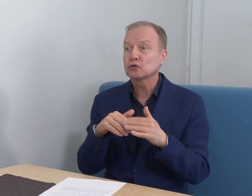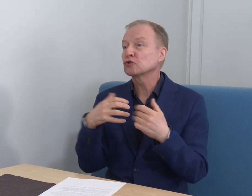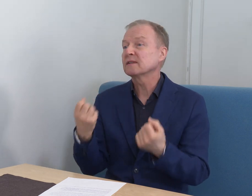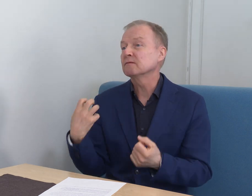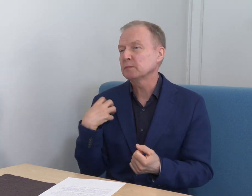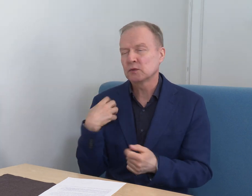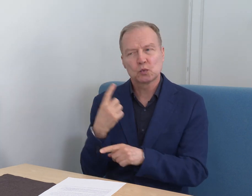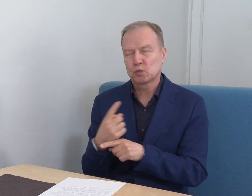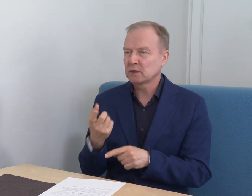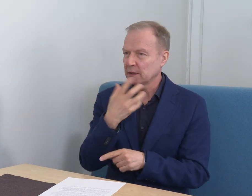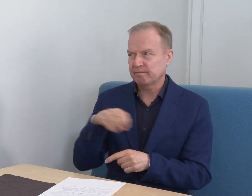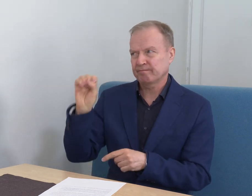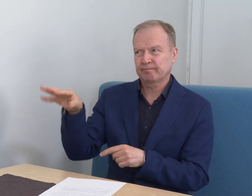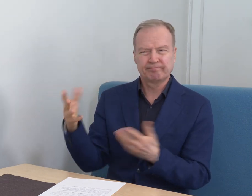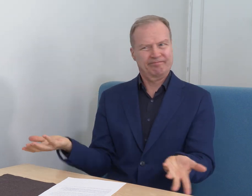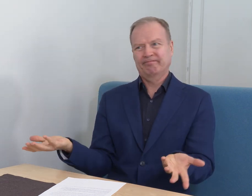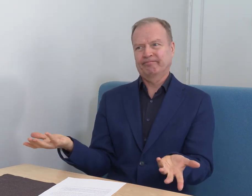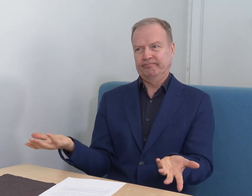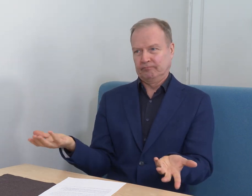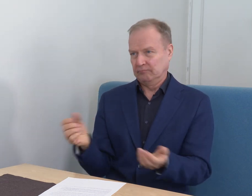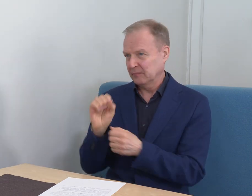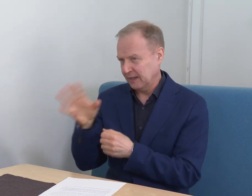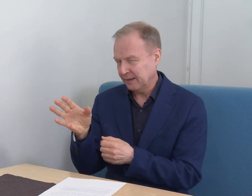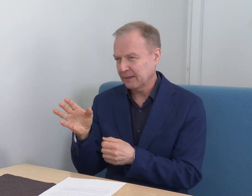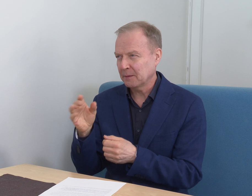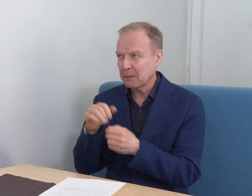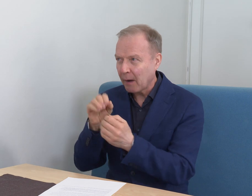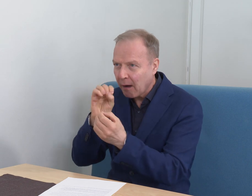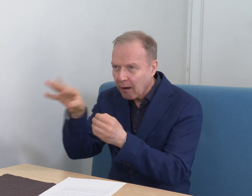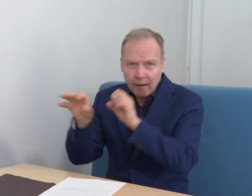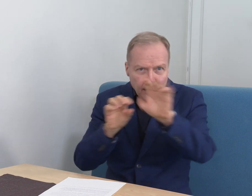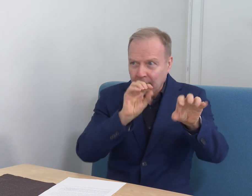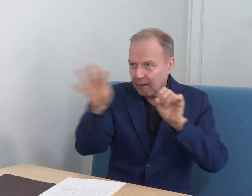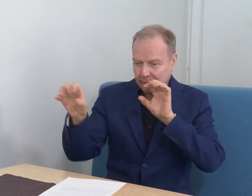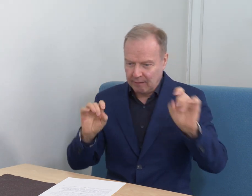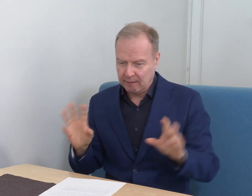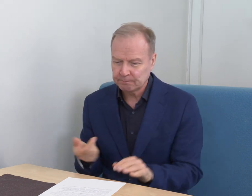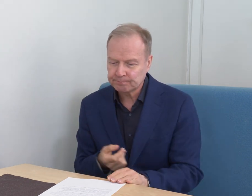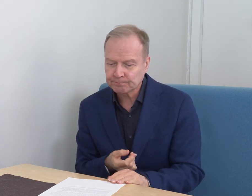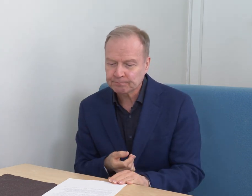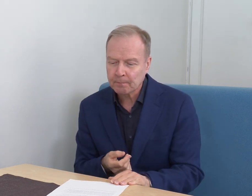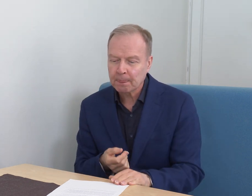Paljon ollaan yhteydessä myös suoraan ministeriöihin.